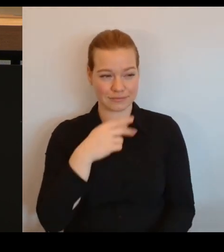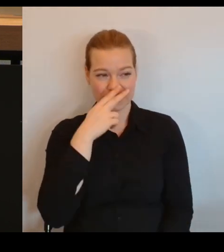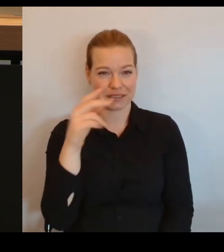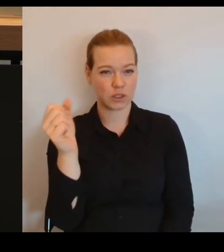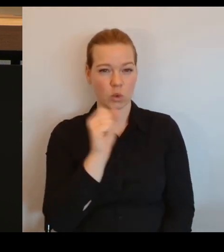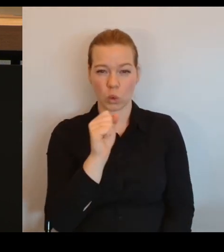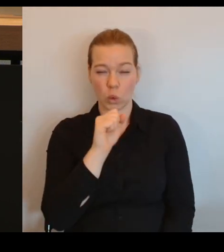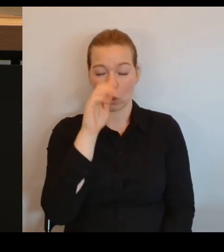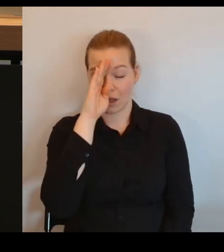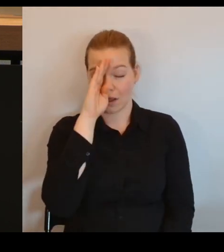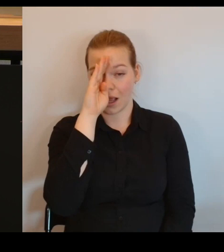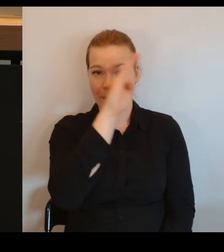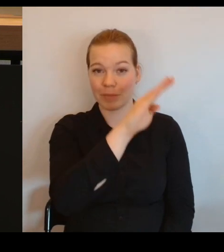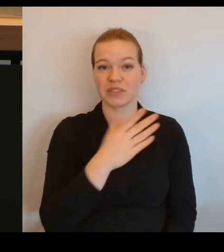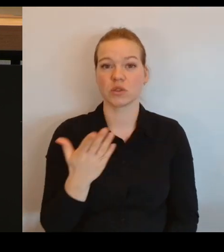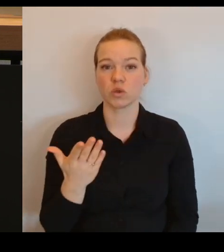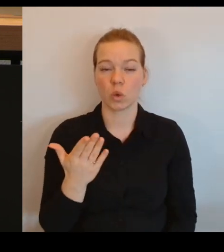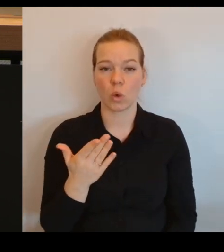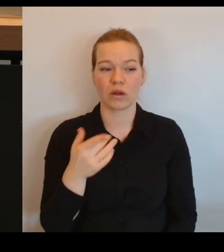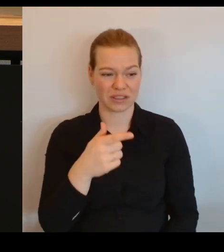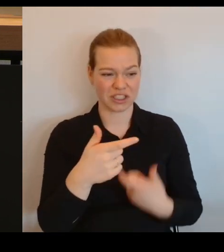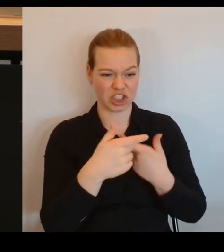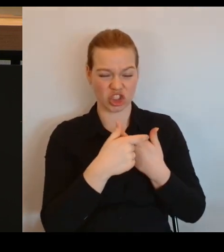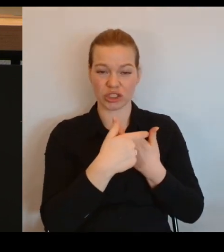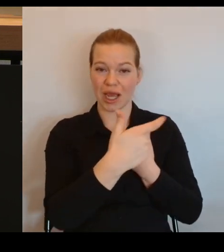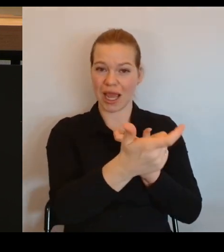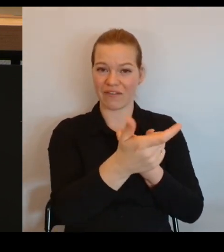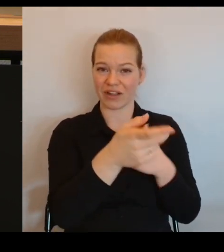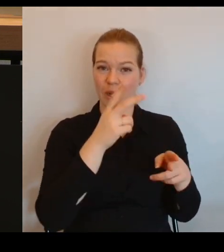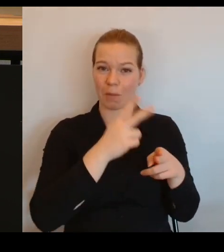mindestens 20 Bussen in der Stunde befahren werden.